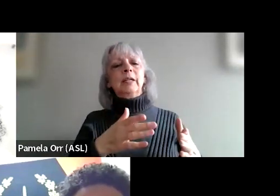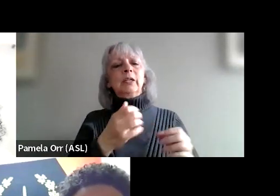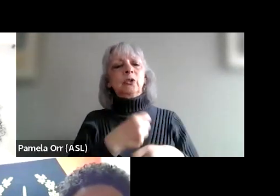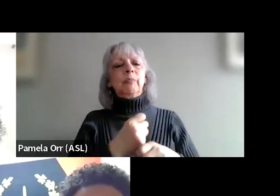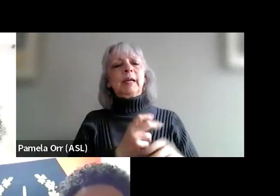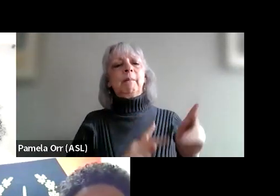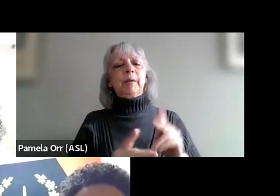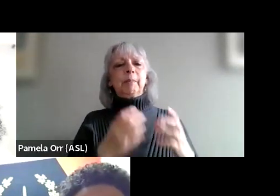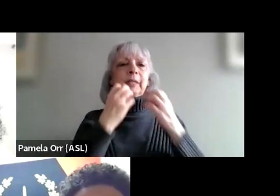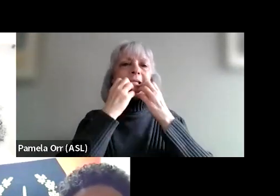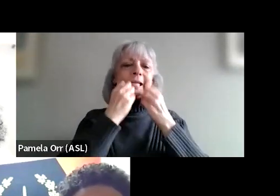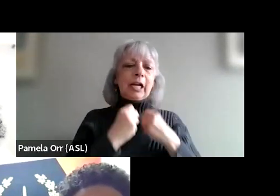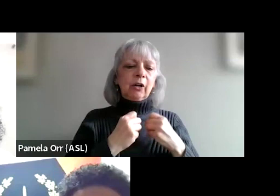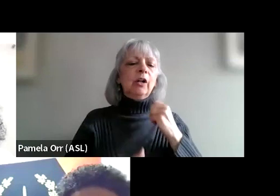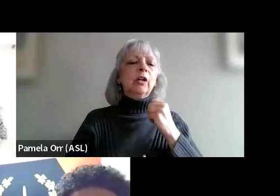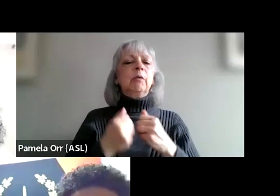¿Cuáles son las formas más efectivas de hacer publicidad?".